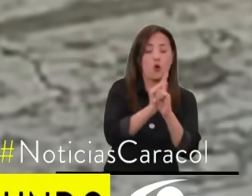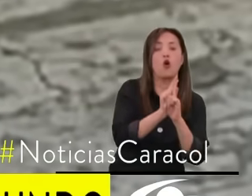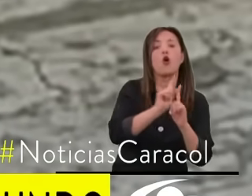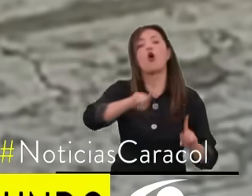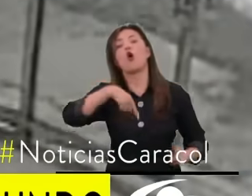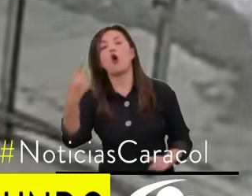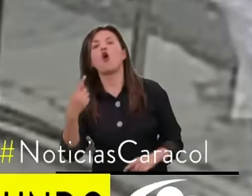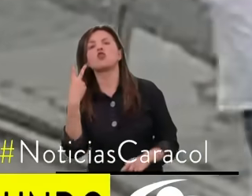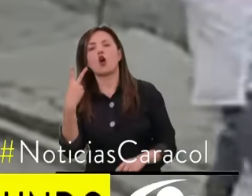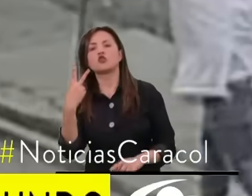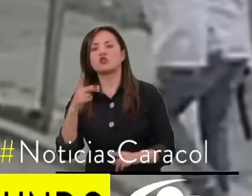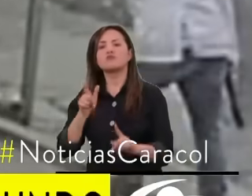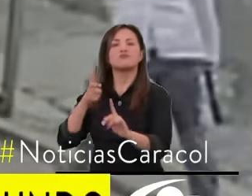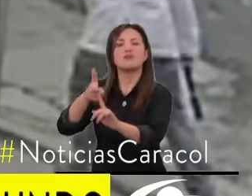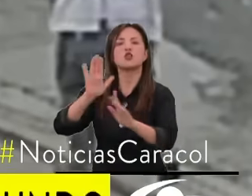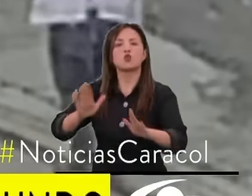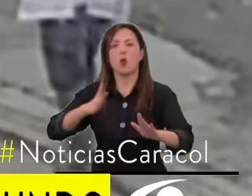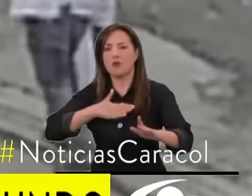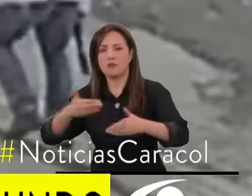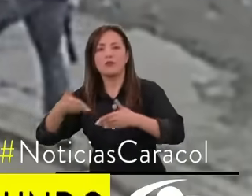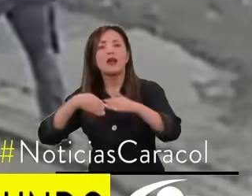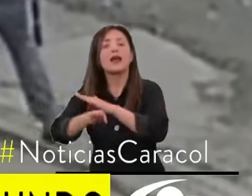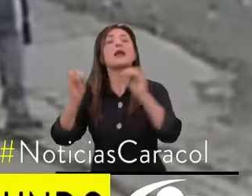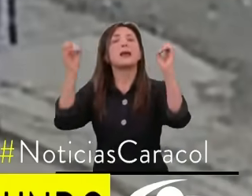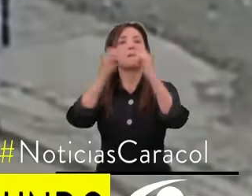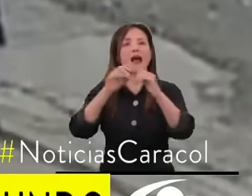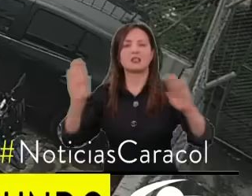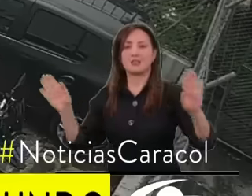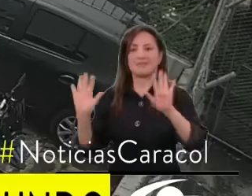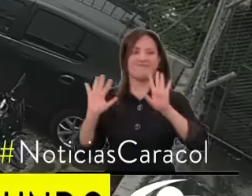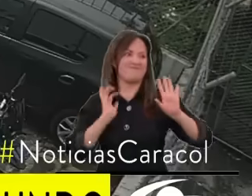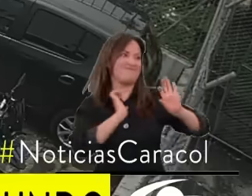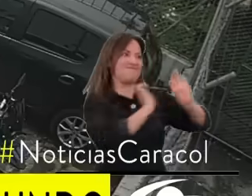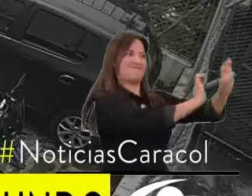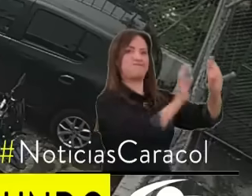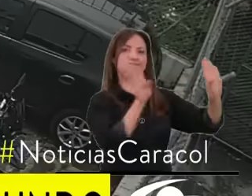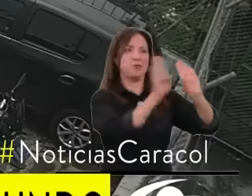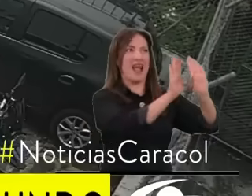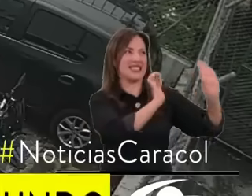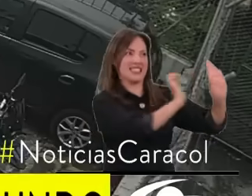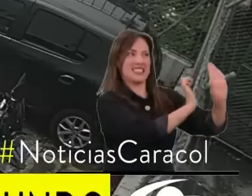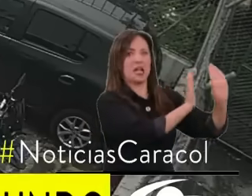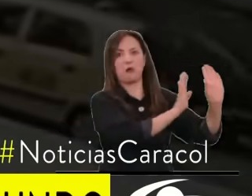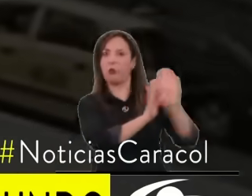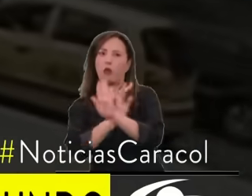película, los cuatro delincuentes tienen tareas